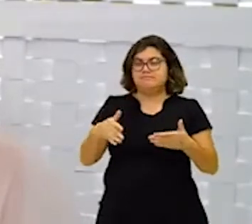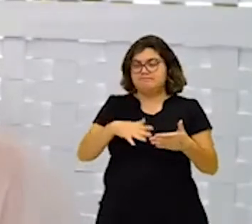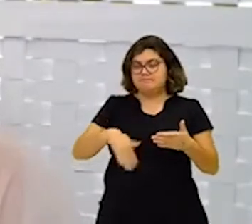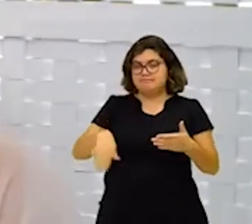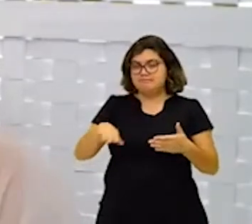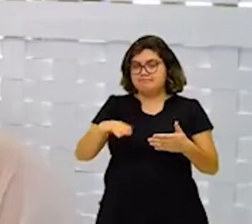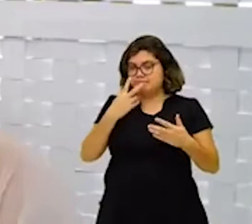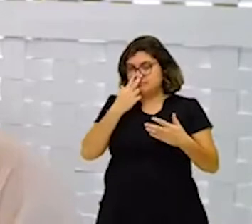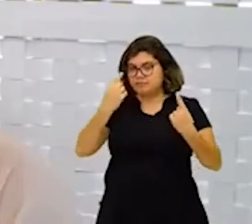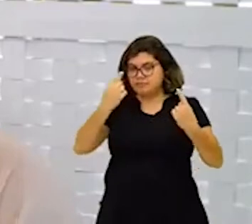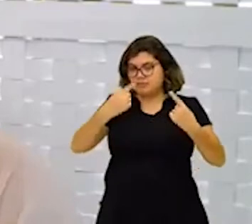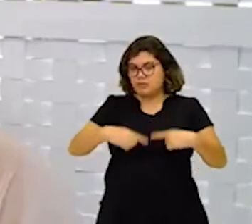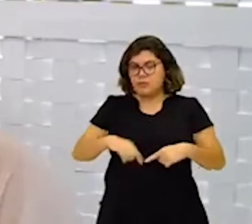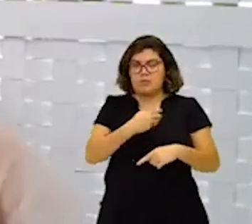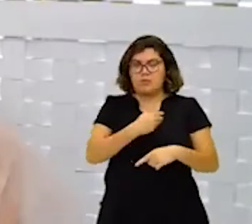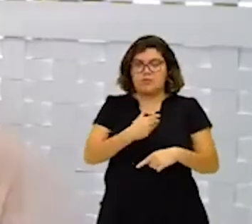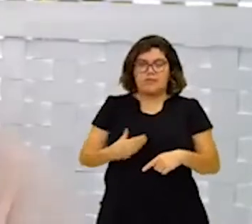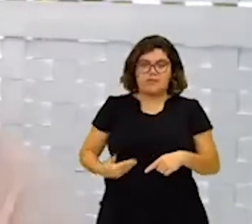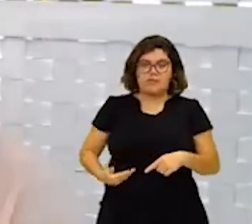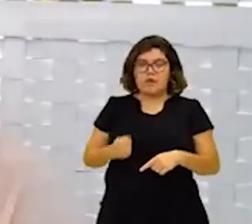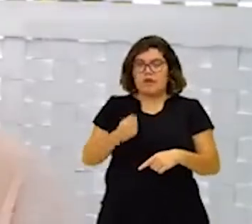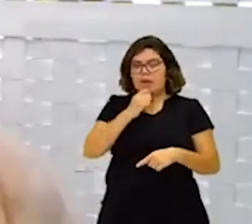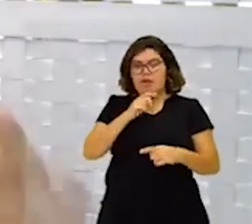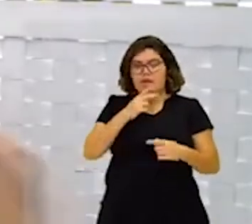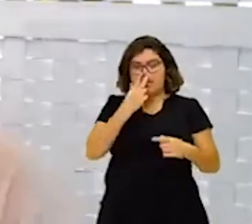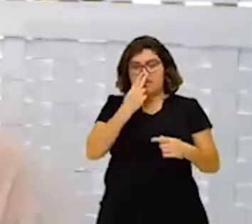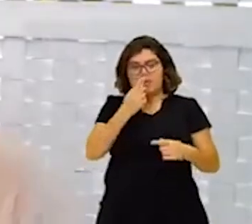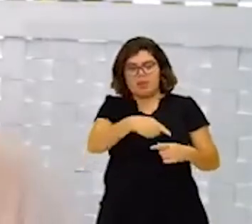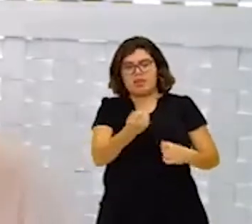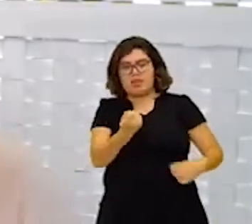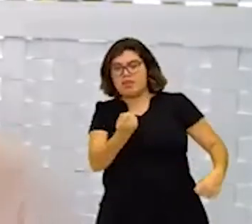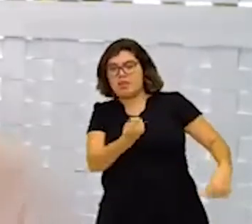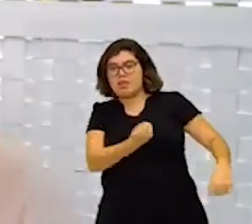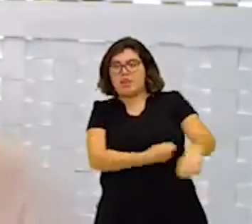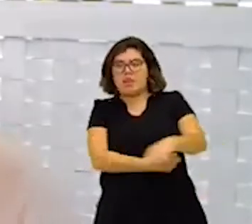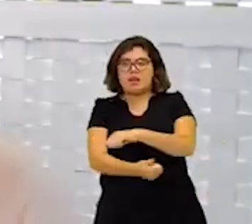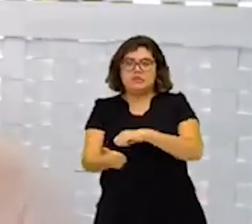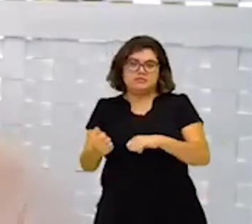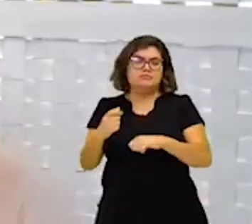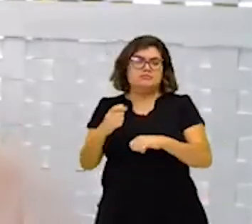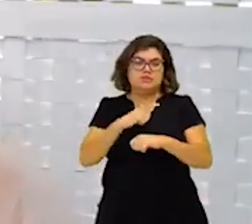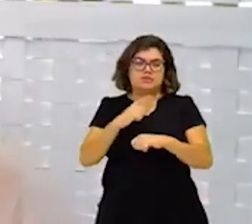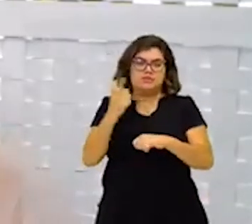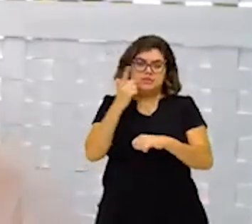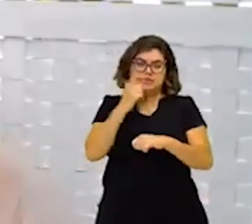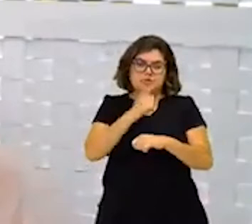que ainda não se coloca como moeda de troca para parlamentares fundamentalistas médico um